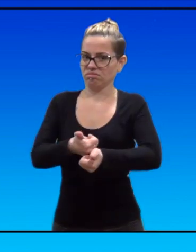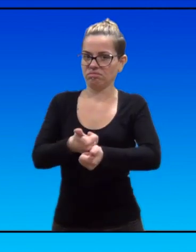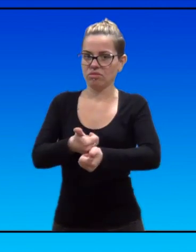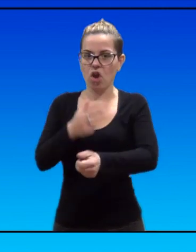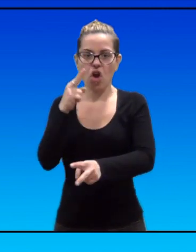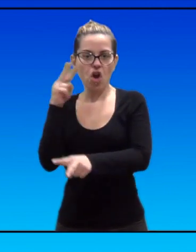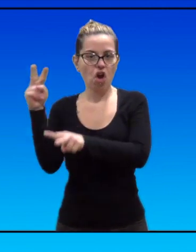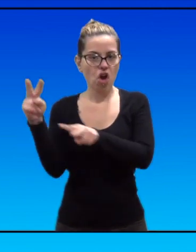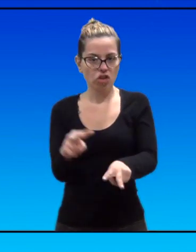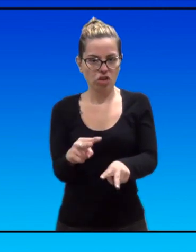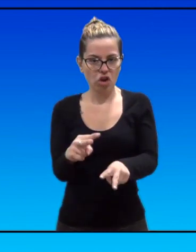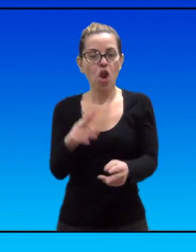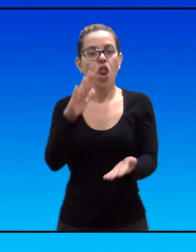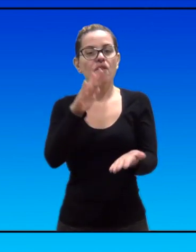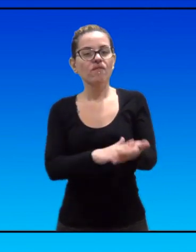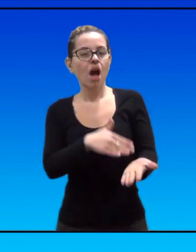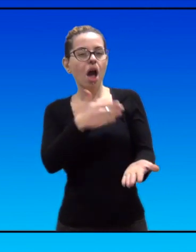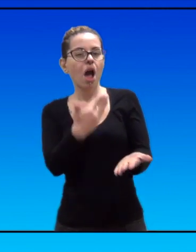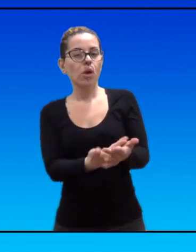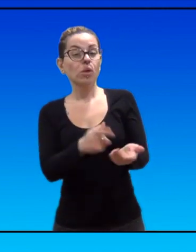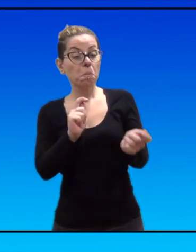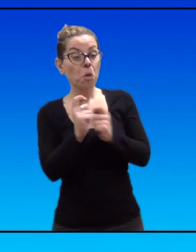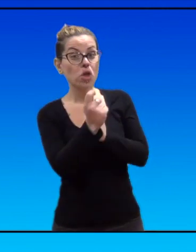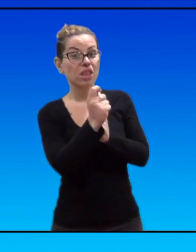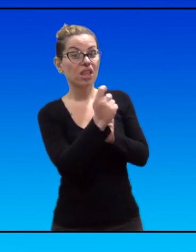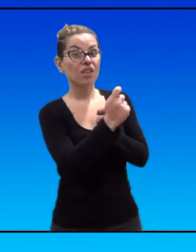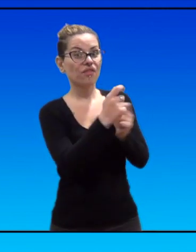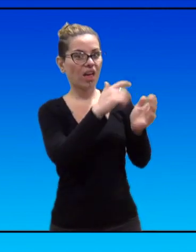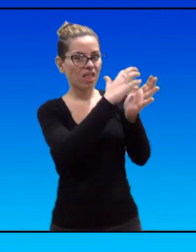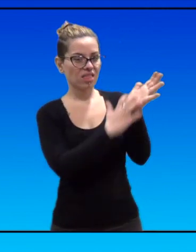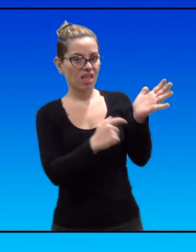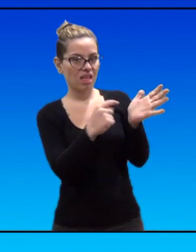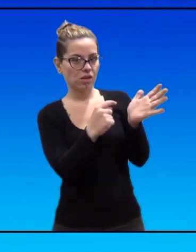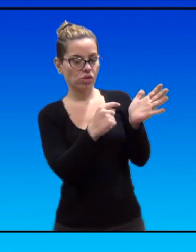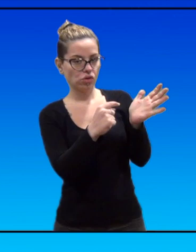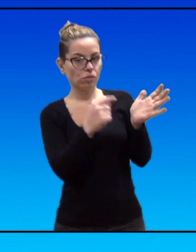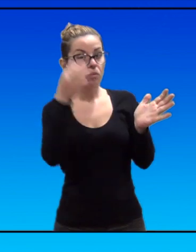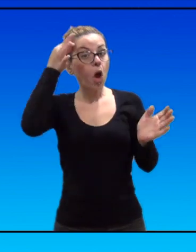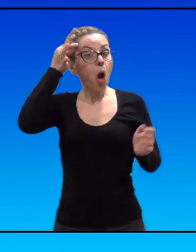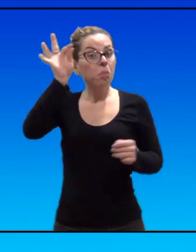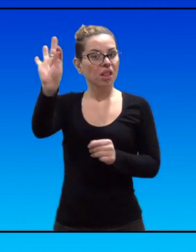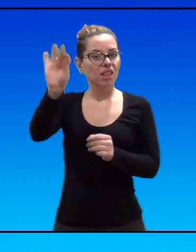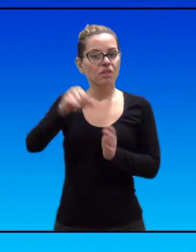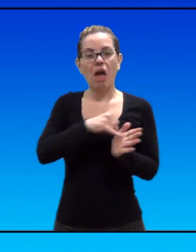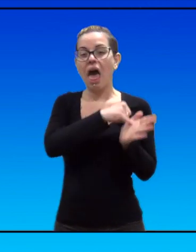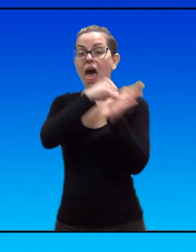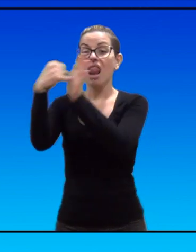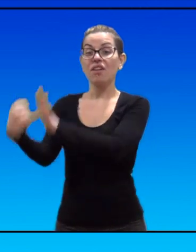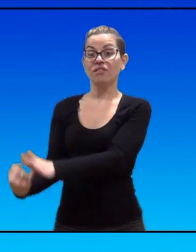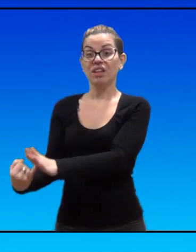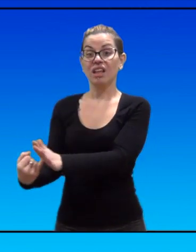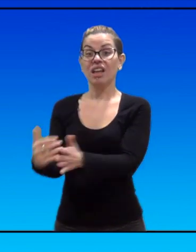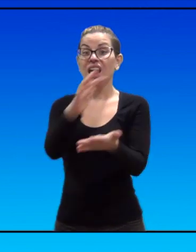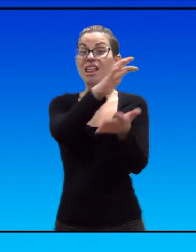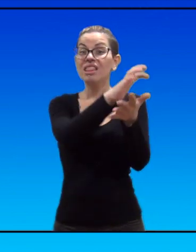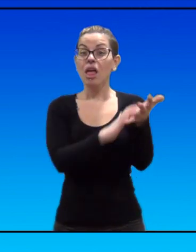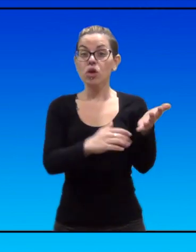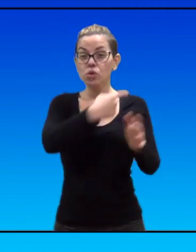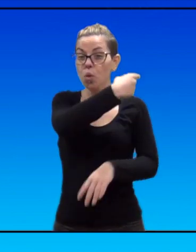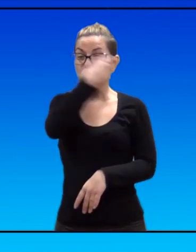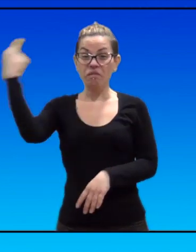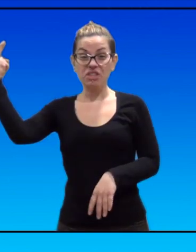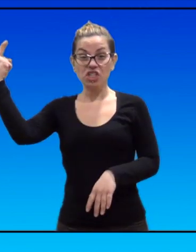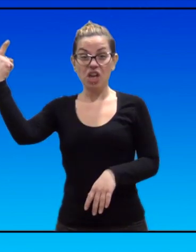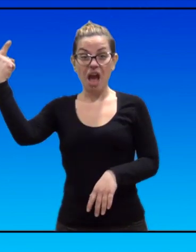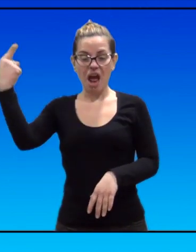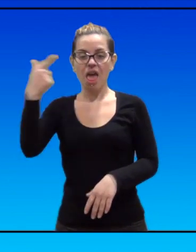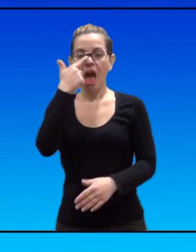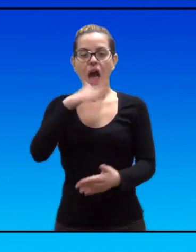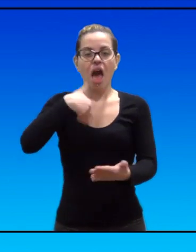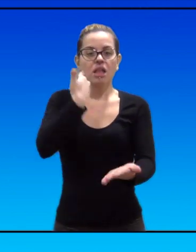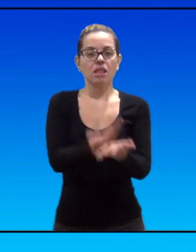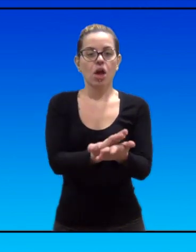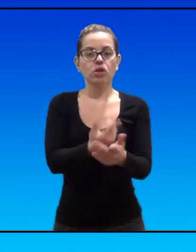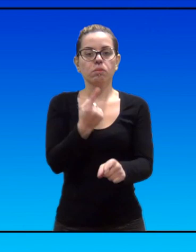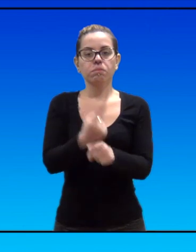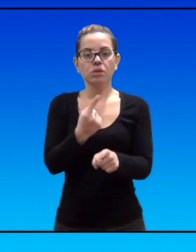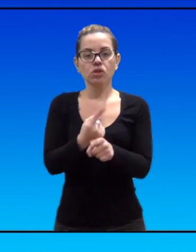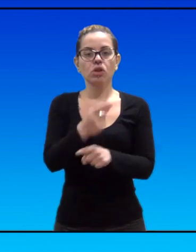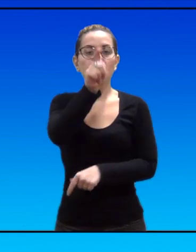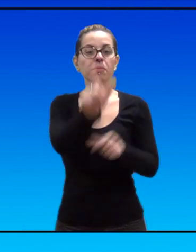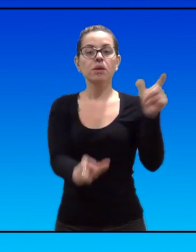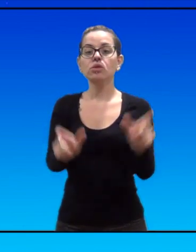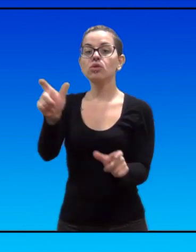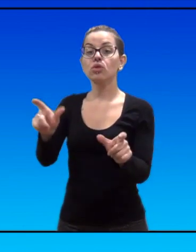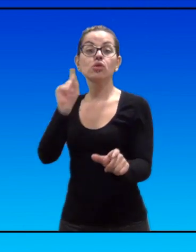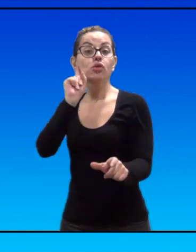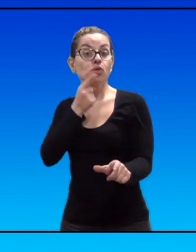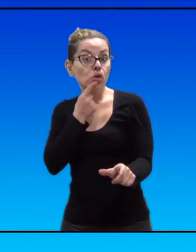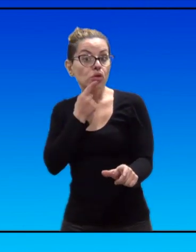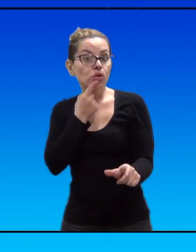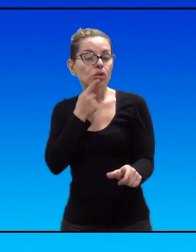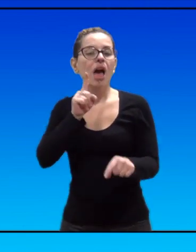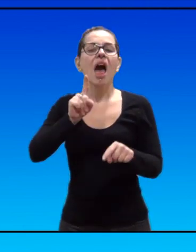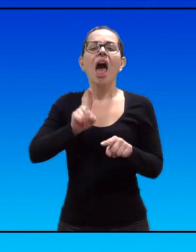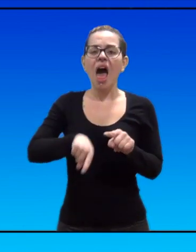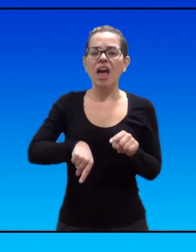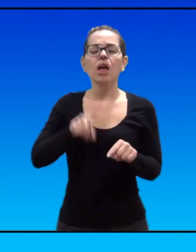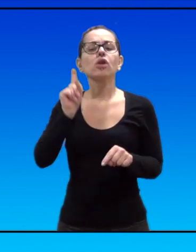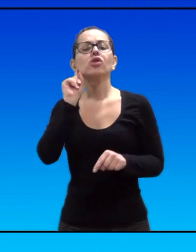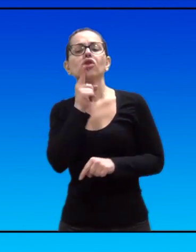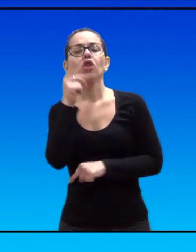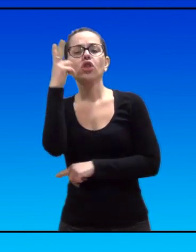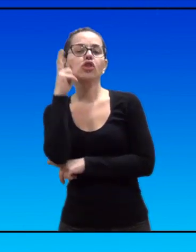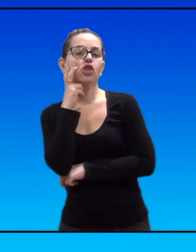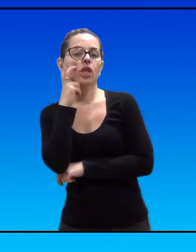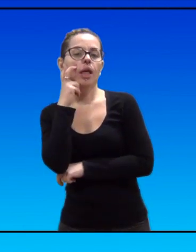valutando le modifiche al testo affinchè esso risponda alle esigenze delle persone sorde e sordocieche.